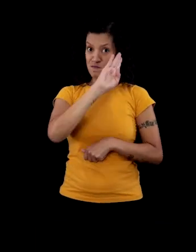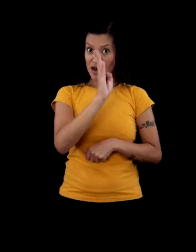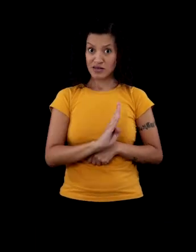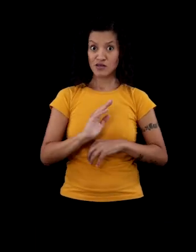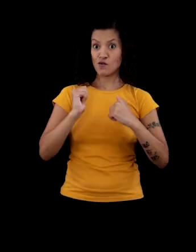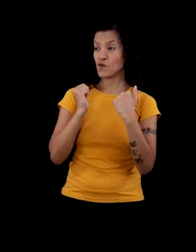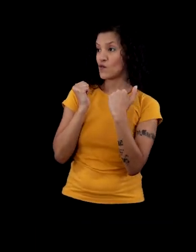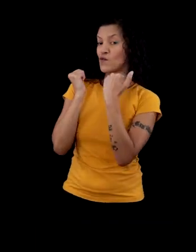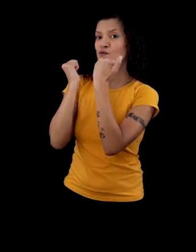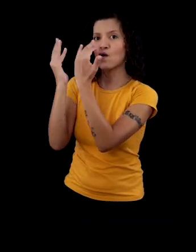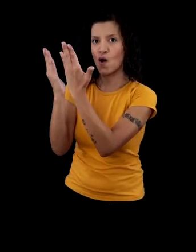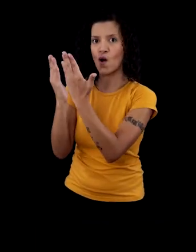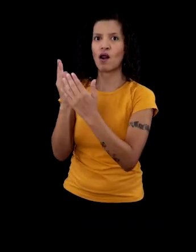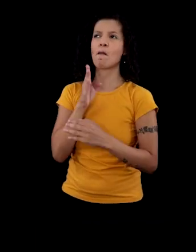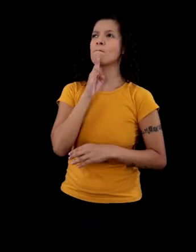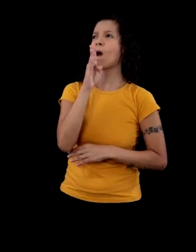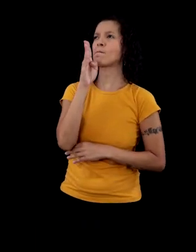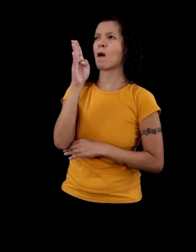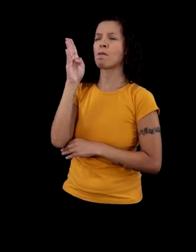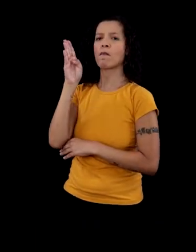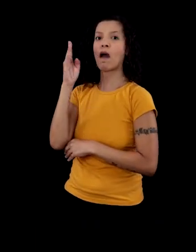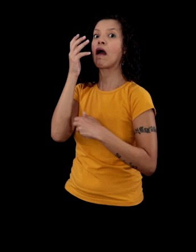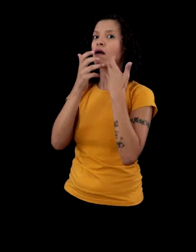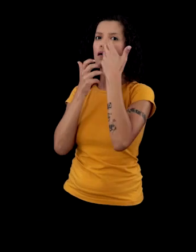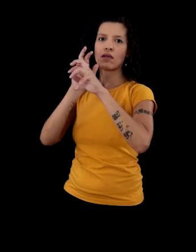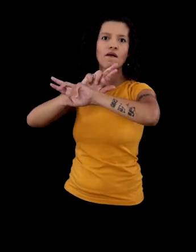Lá, que digo, é fora do Brasil, em todos os lugares.